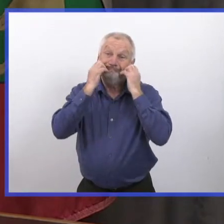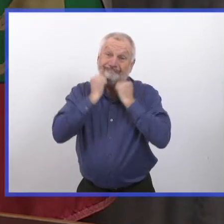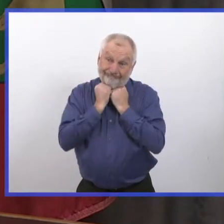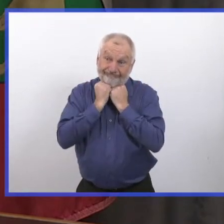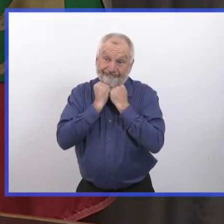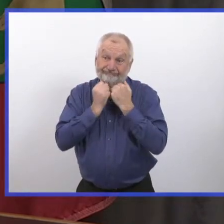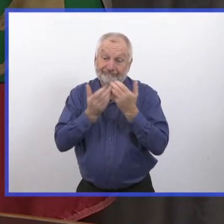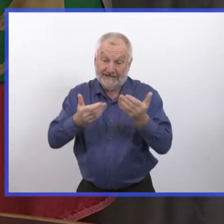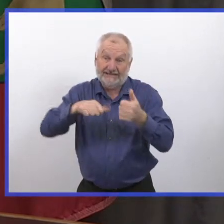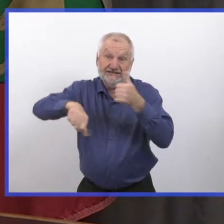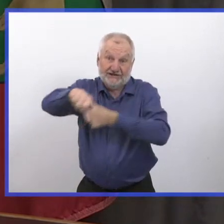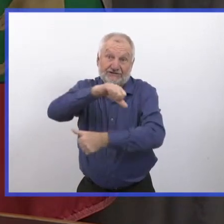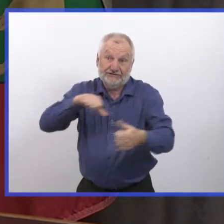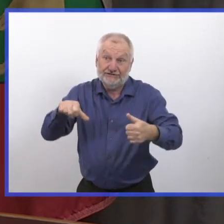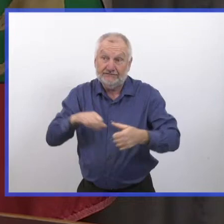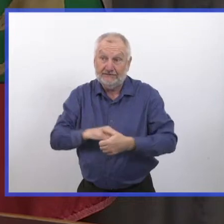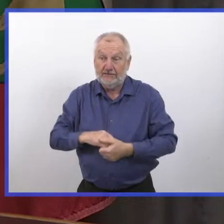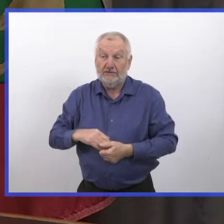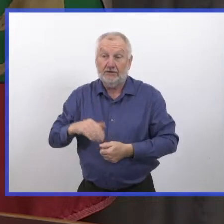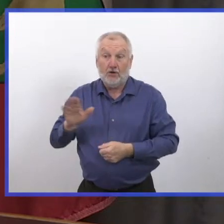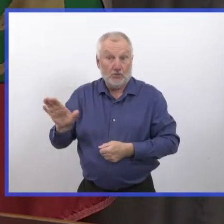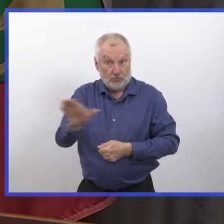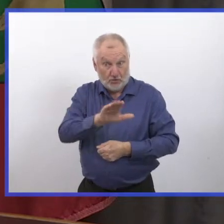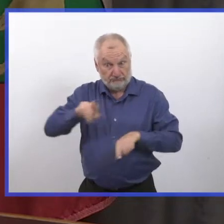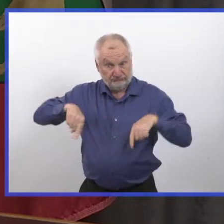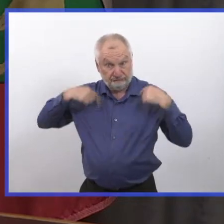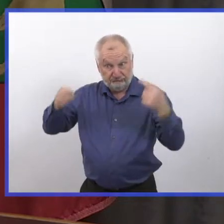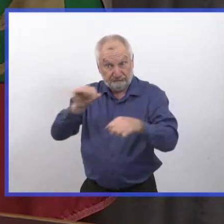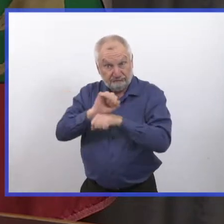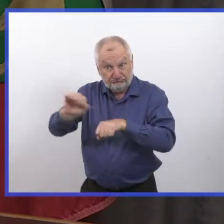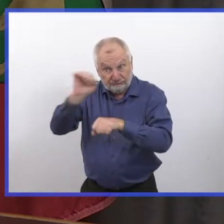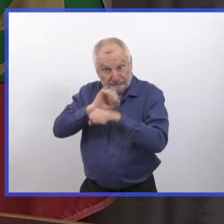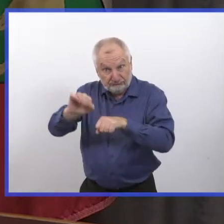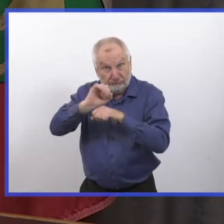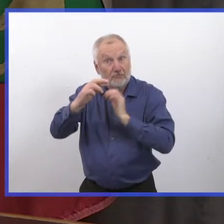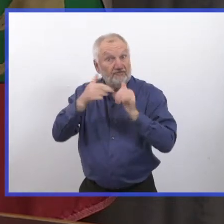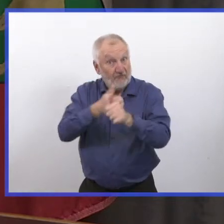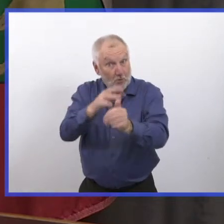I mean, I know that's a common question that many people are curious about. Our next question.